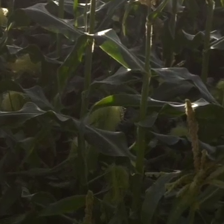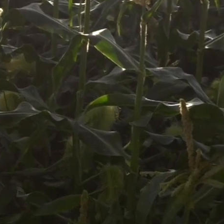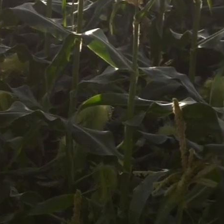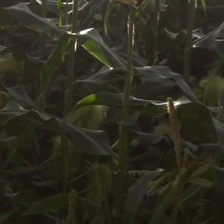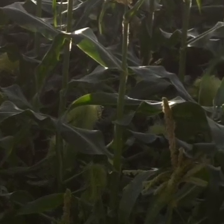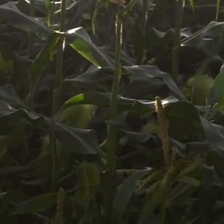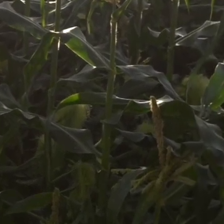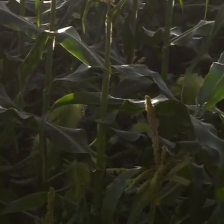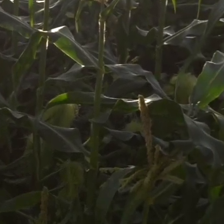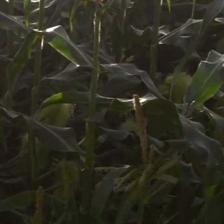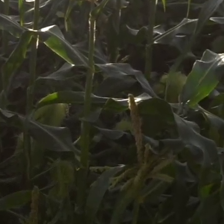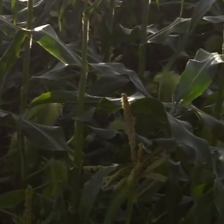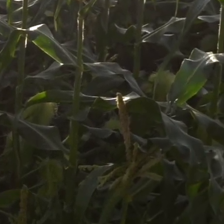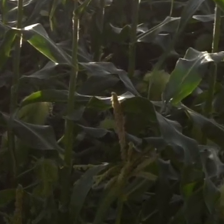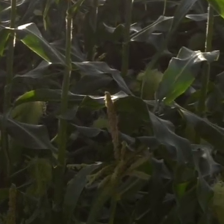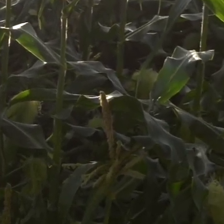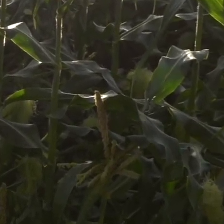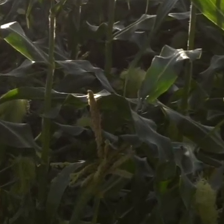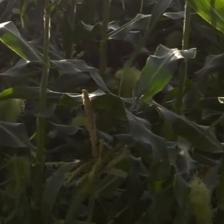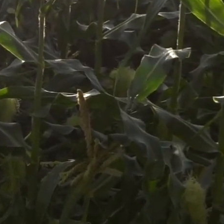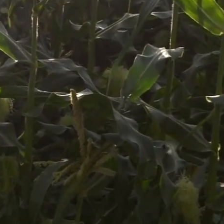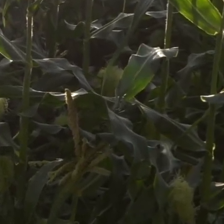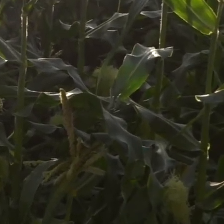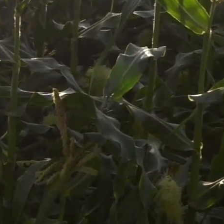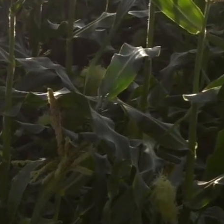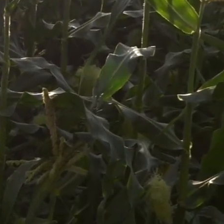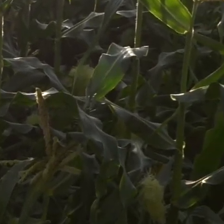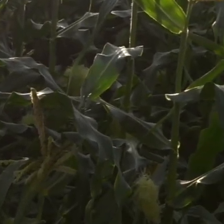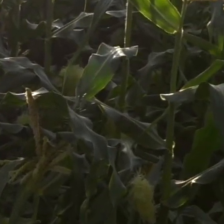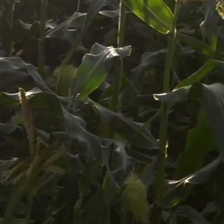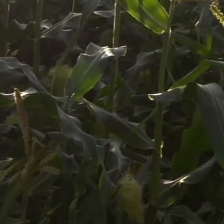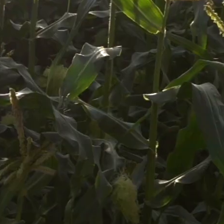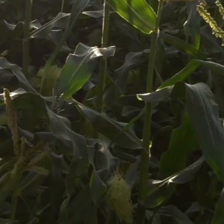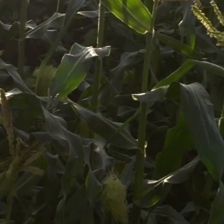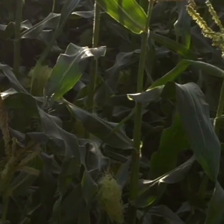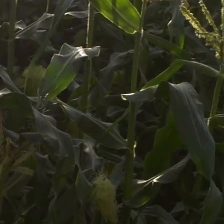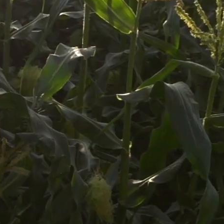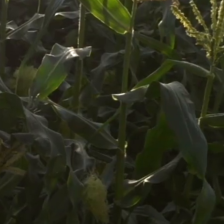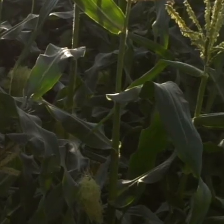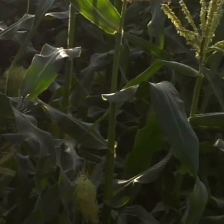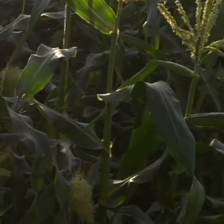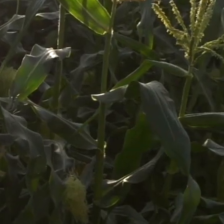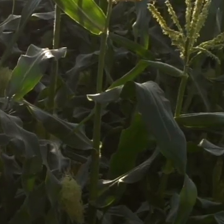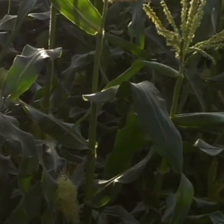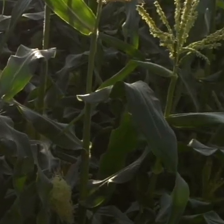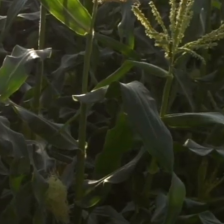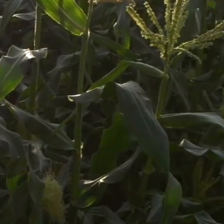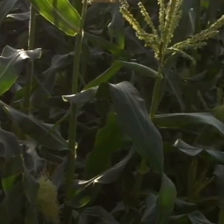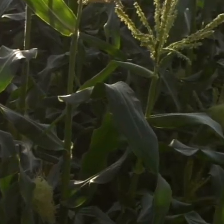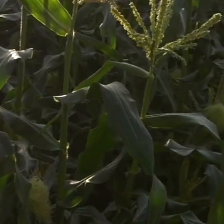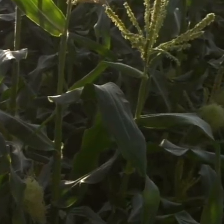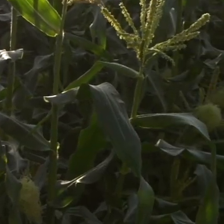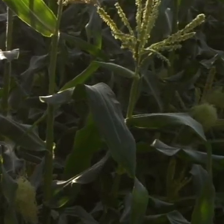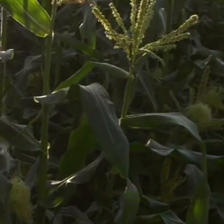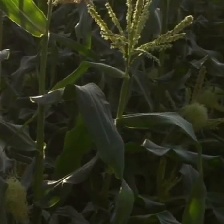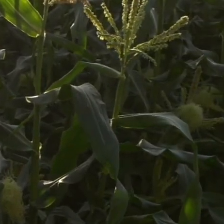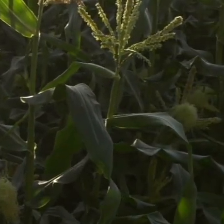tanto la alimentación del pueblo mexicano son dos temas uno es la importación de maíz